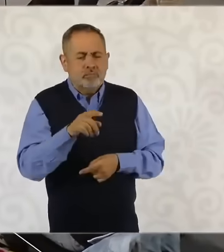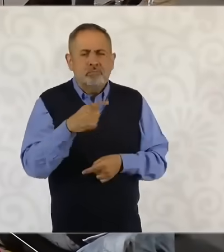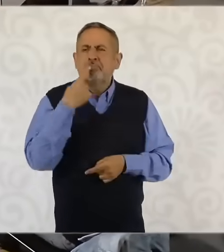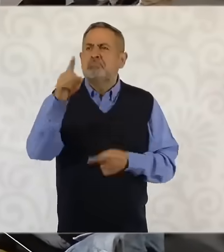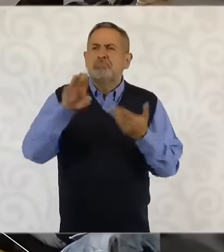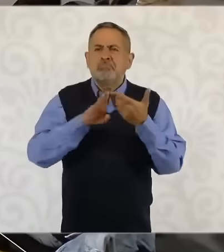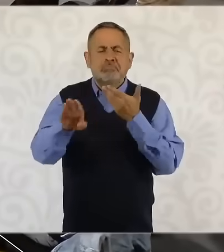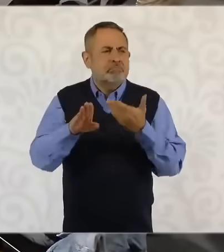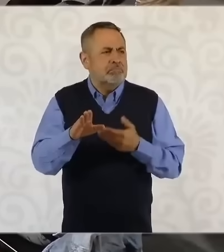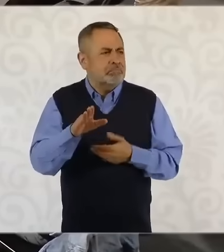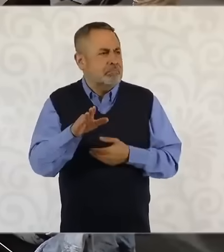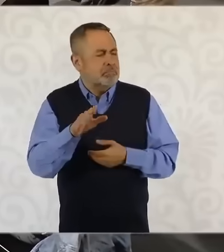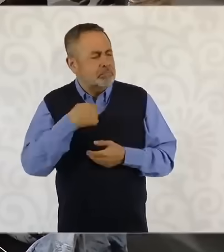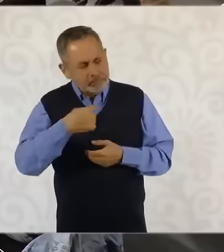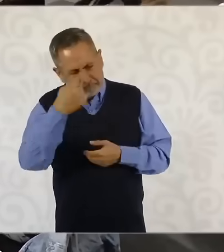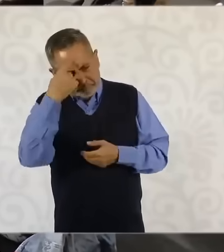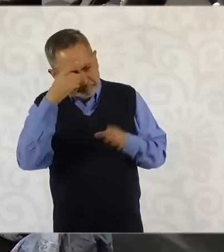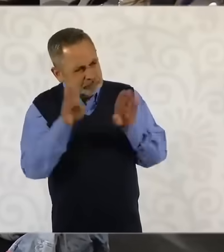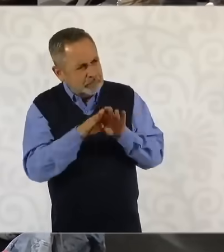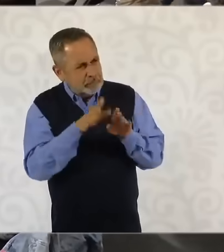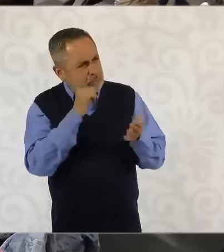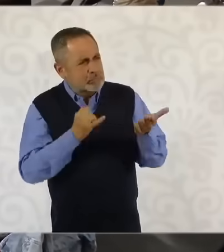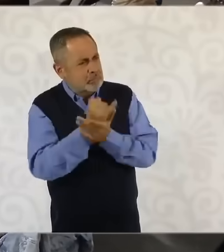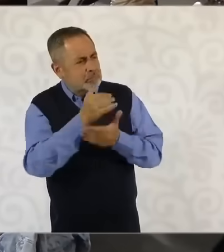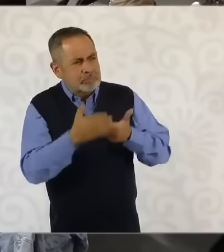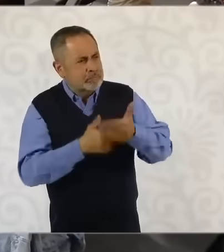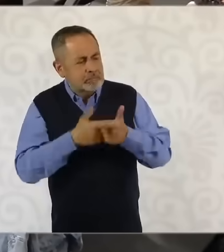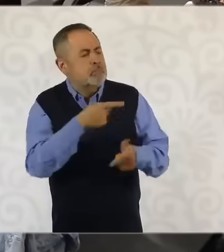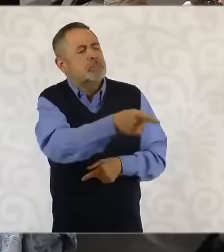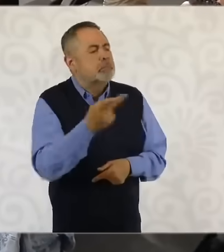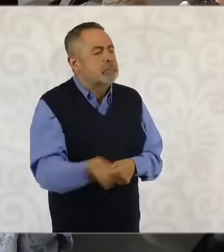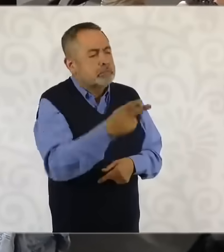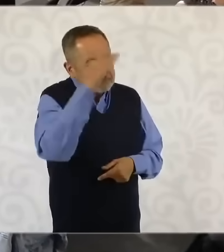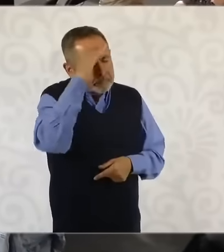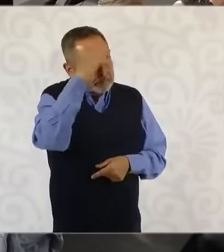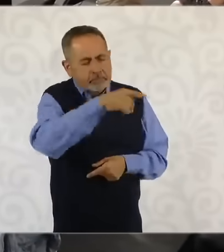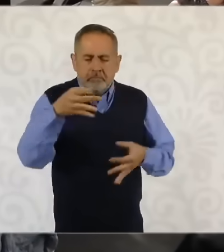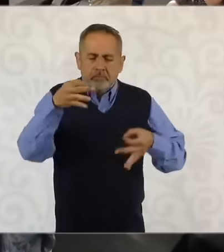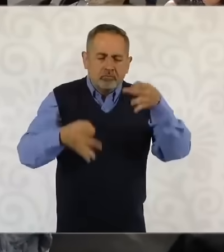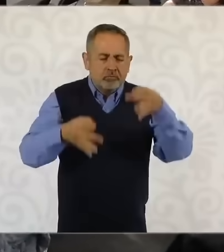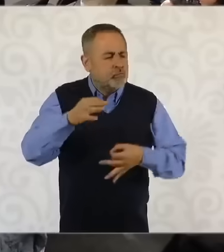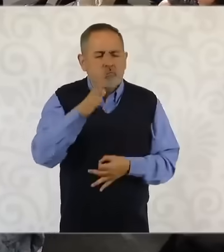qué casos considero ¿en qué considera que el juicio de amparo puede ser improcedente